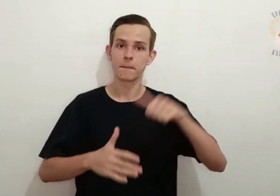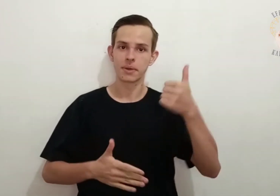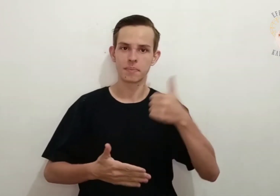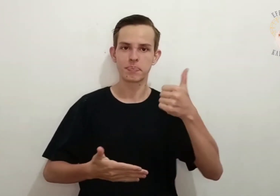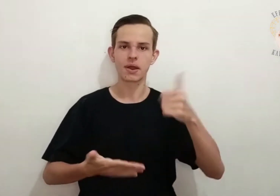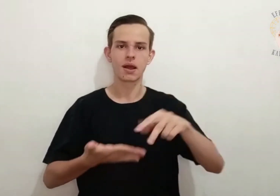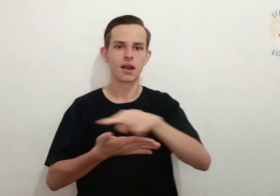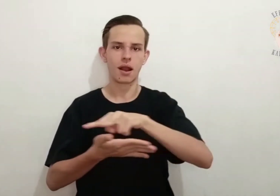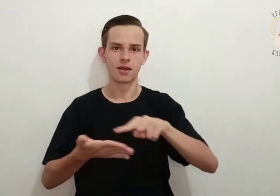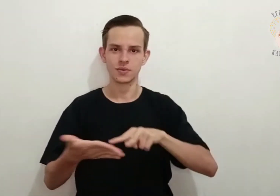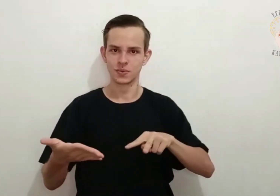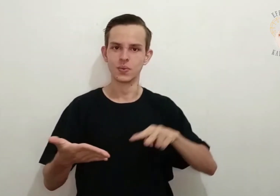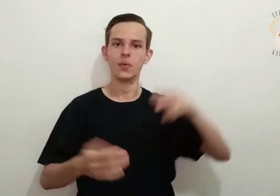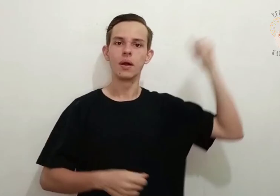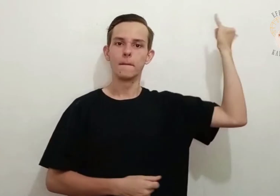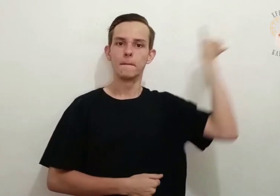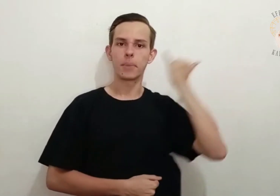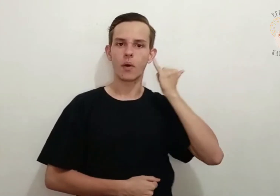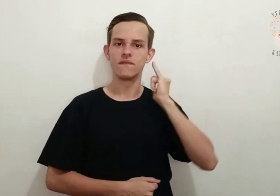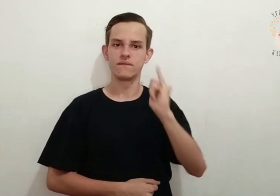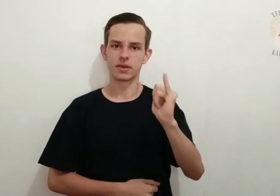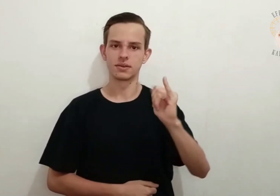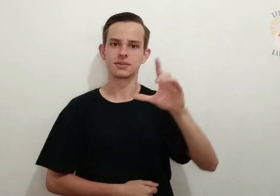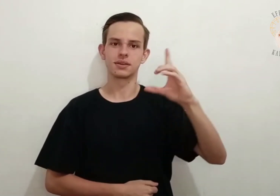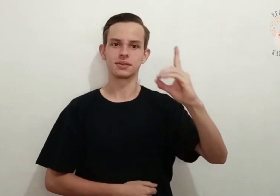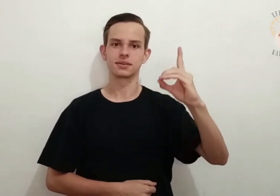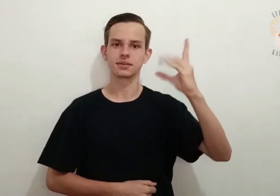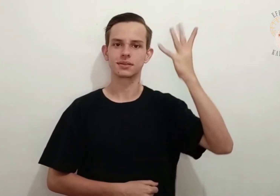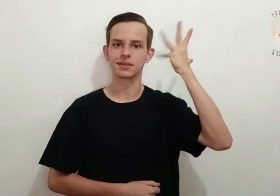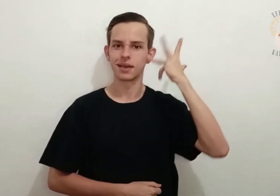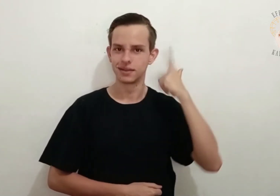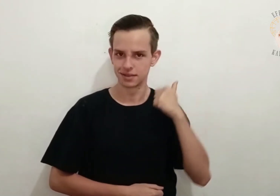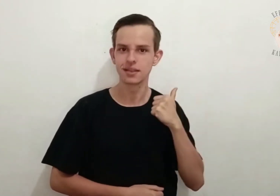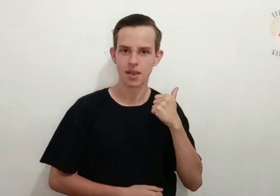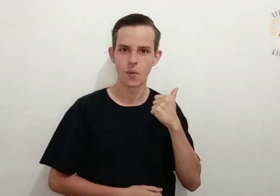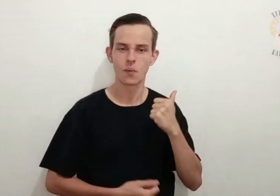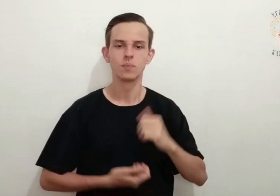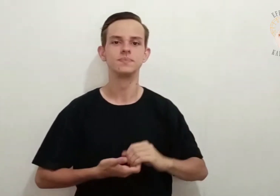Primeira Leitura da Profecia de Daniel